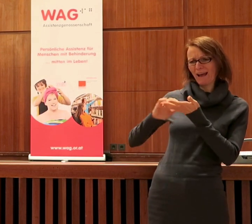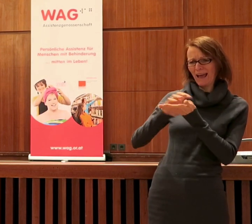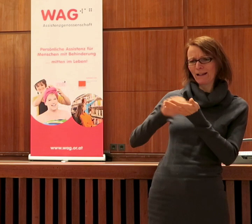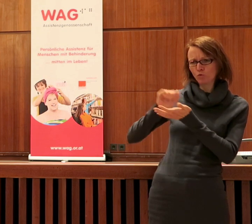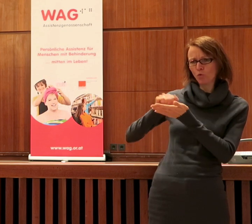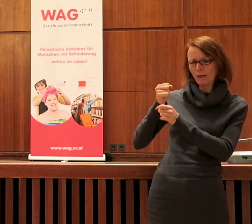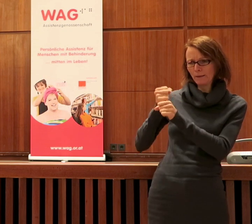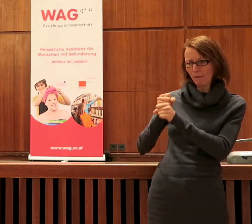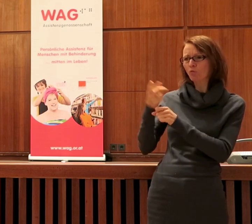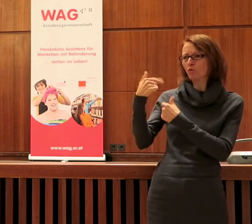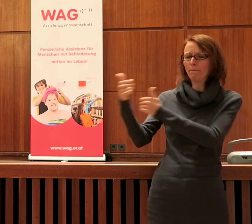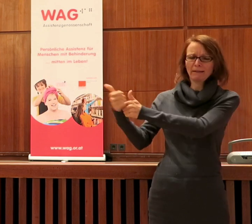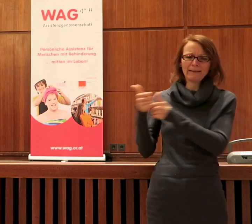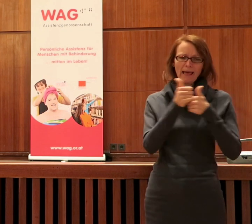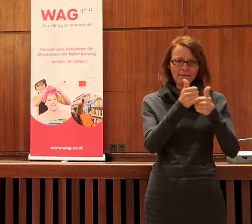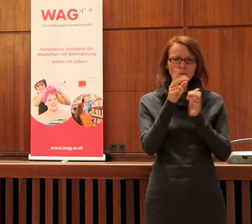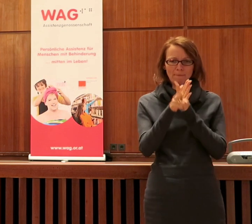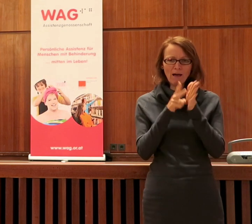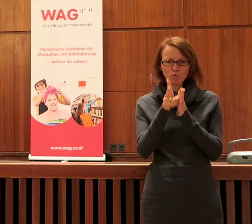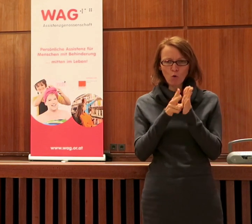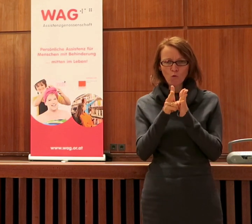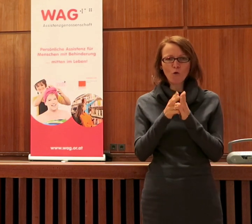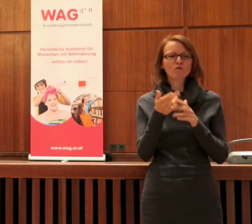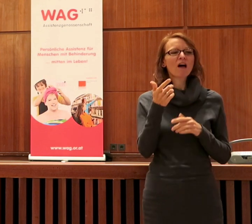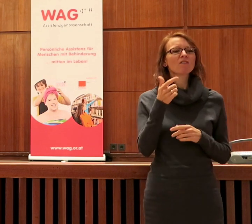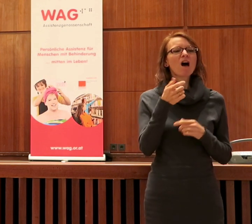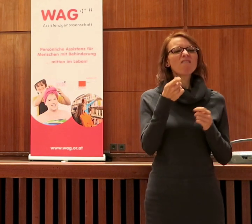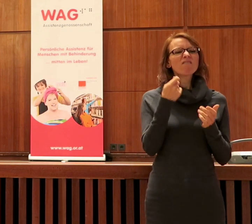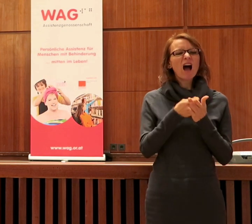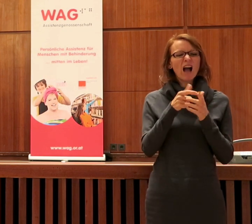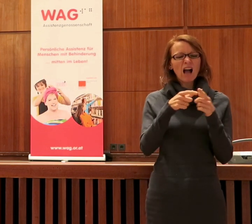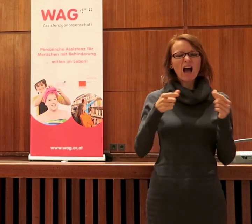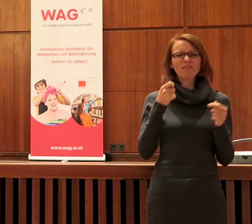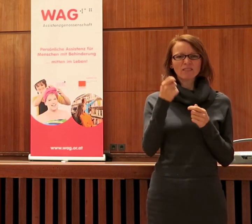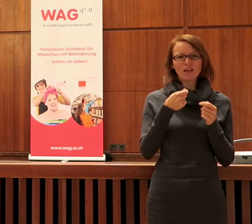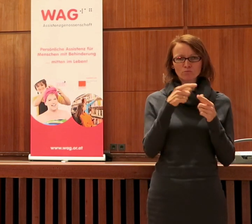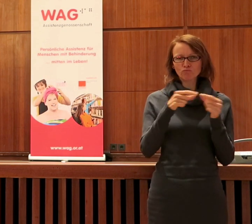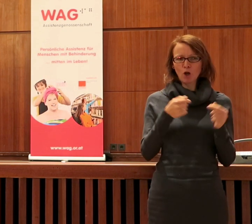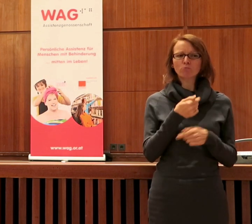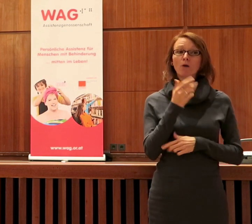Bringt mich hald hin zum Kartenschalter und ich sage: "Grüß Gott. Hier bin ich. Ich bekomme bitte eine Karte nach Wien."